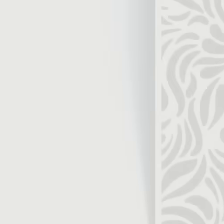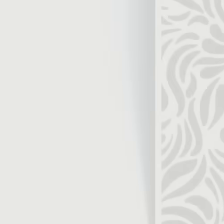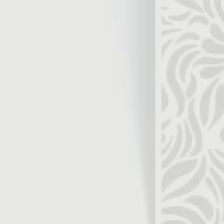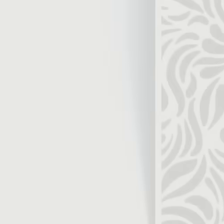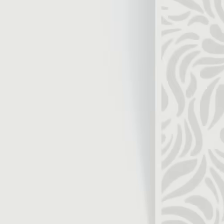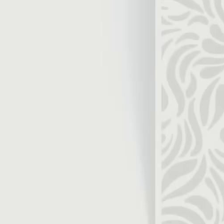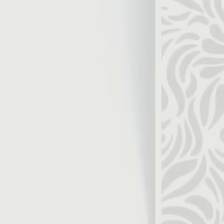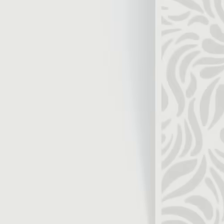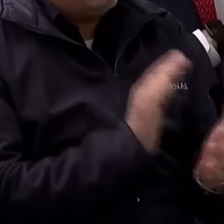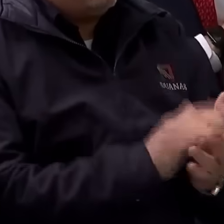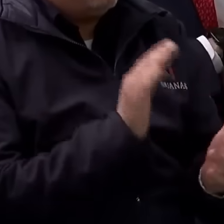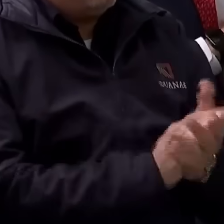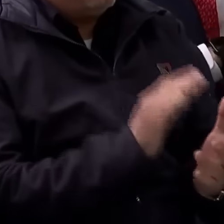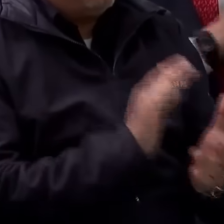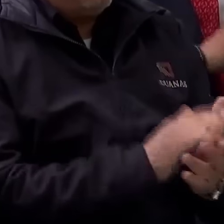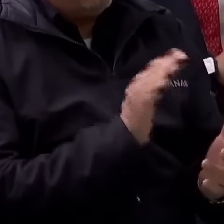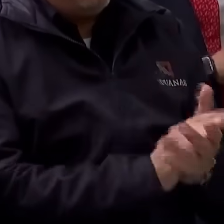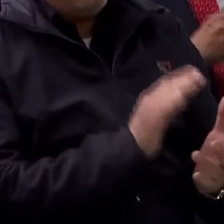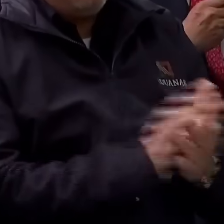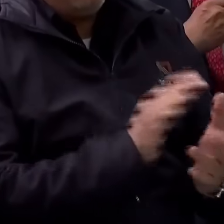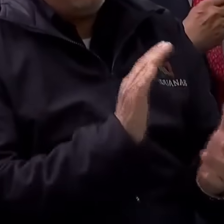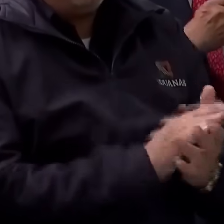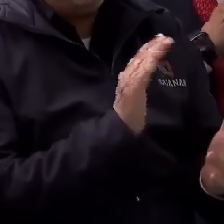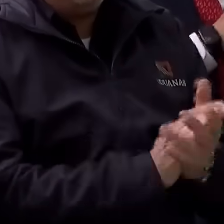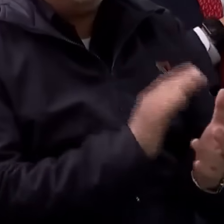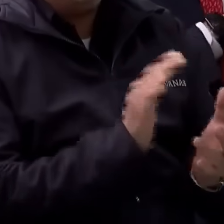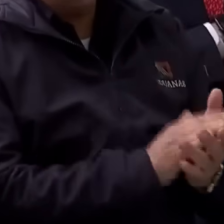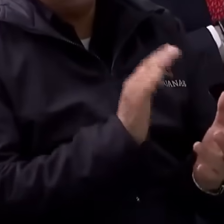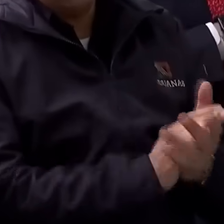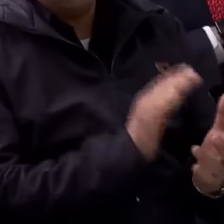Gobierno de México.